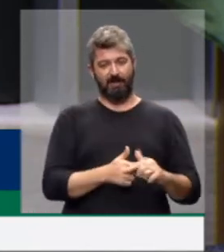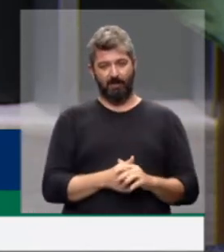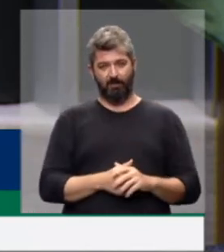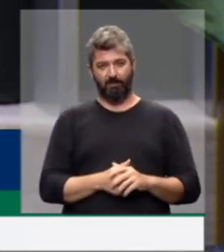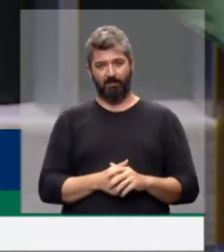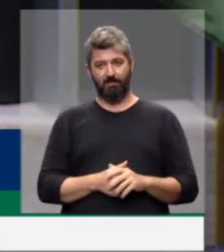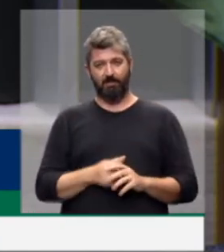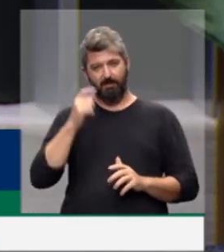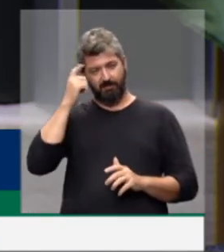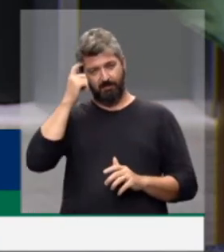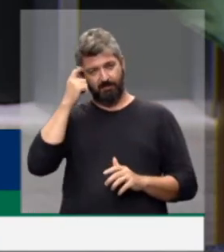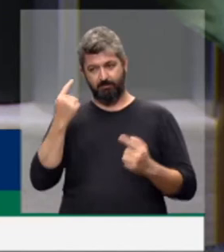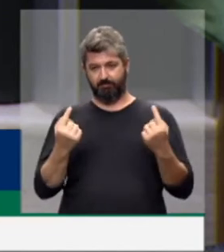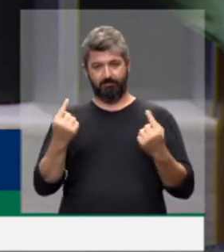ENERGIA LIMPA, É SUPERIOR NA